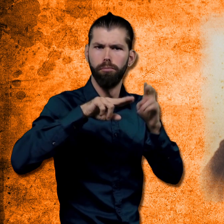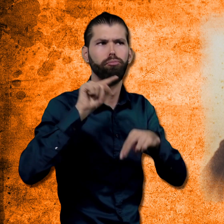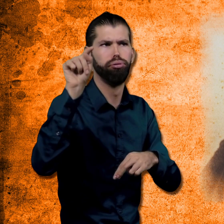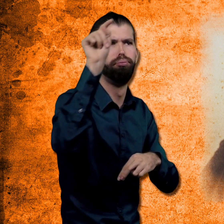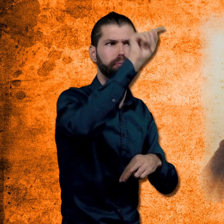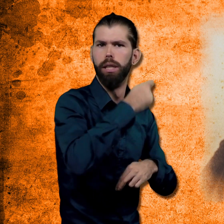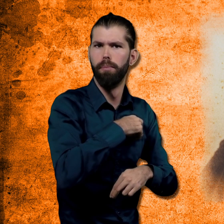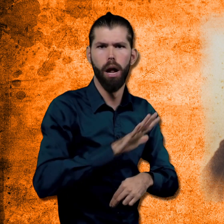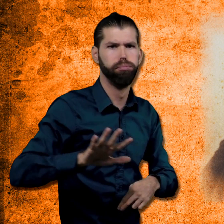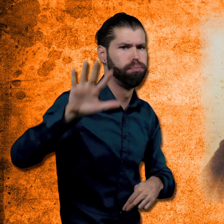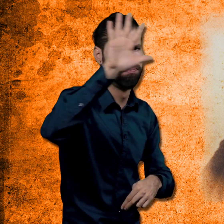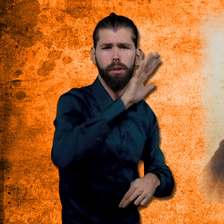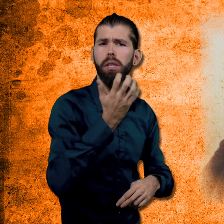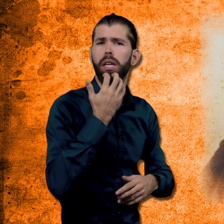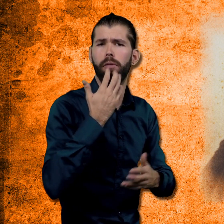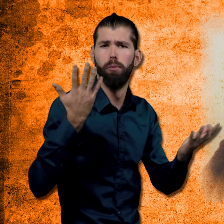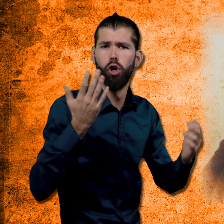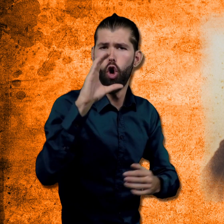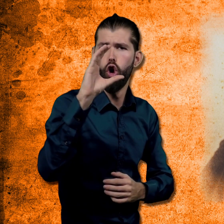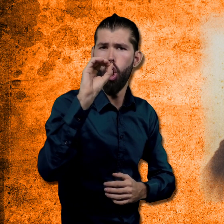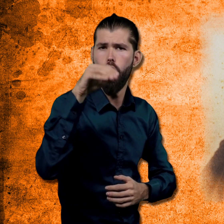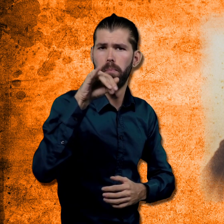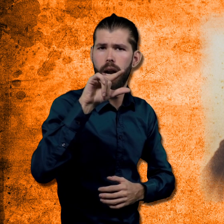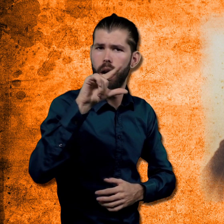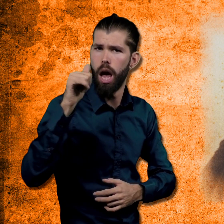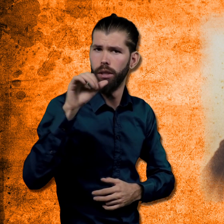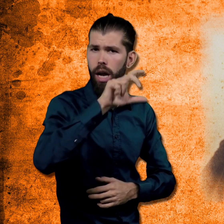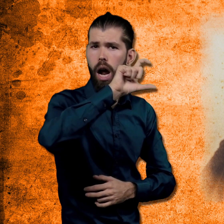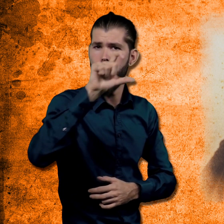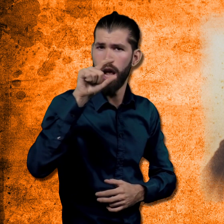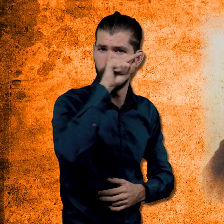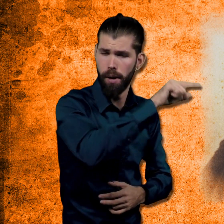malgrat que va treballar també en altres indrets com ara Comillas (Cantàbria),